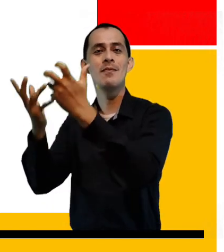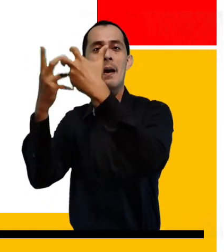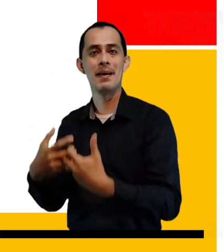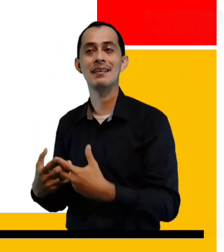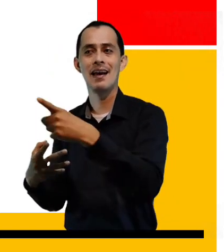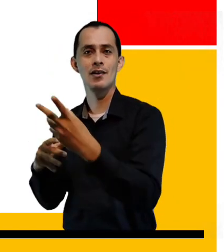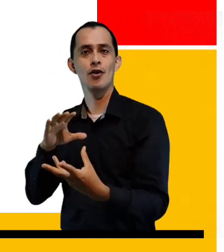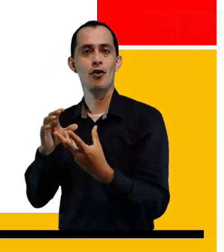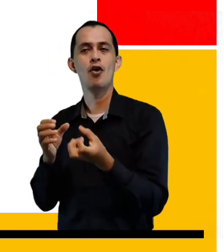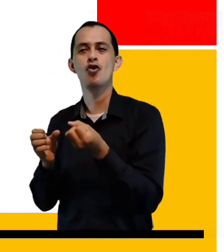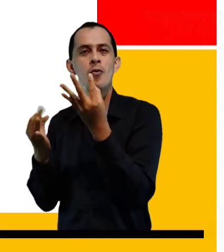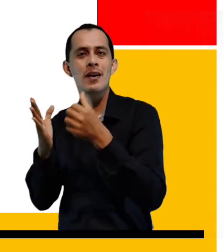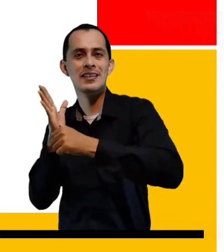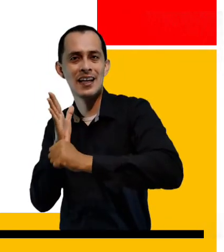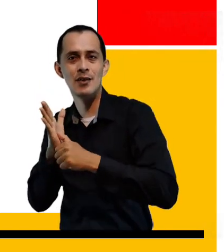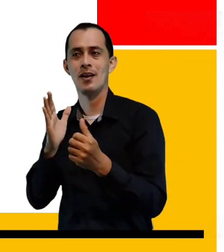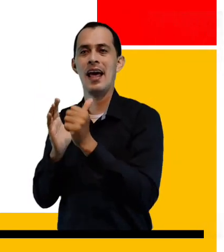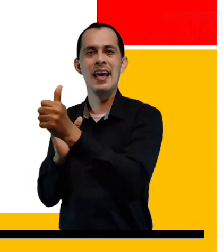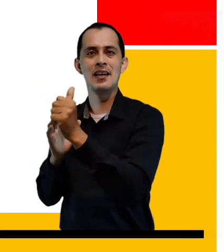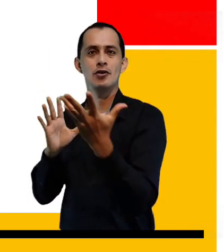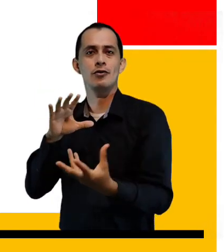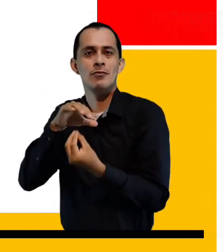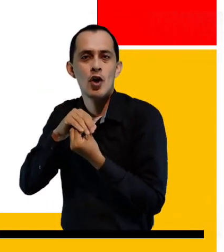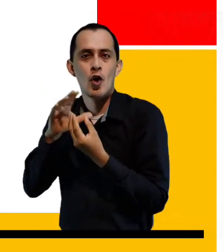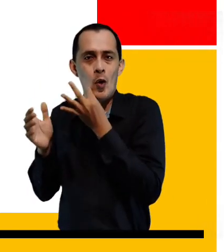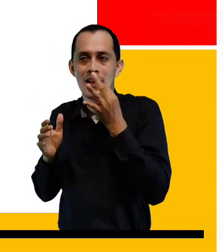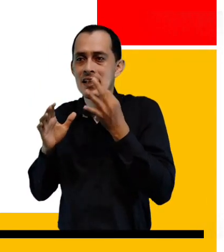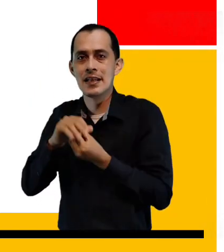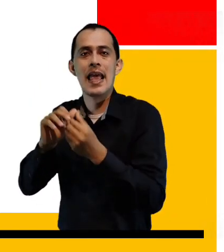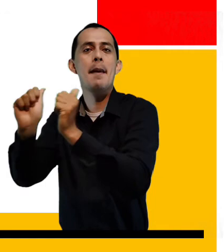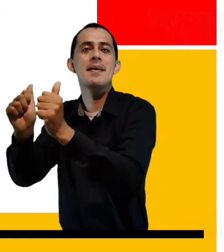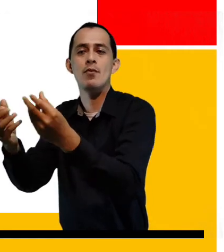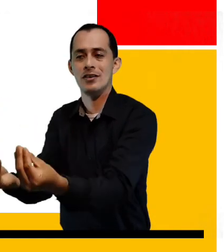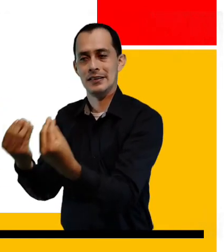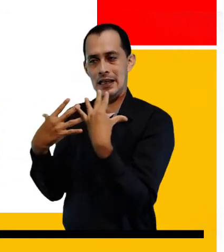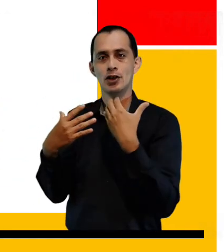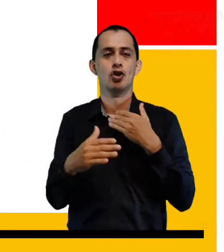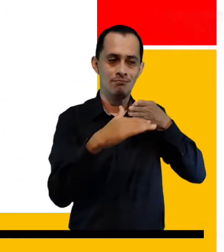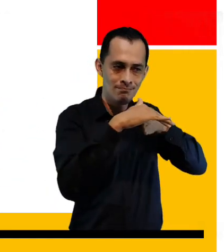y contraseña, ustedes mismos no lo pueden hacer, por eso una vez estén seguros de que la